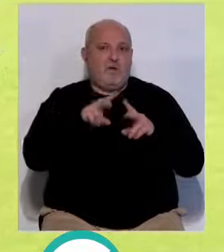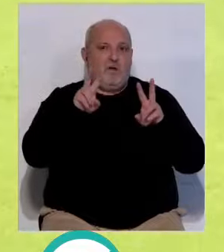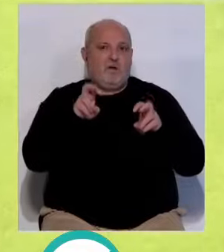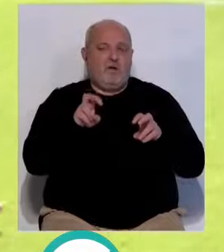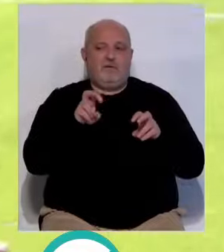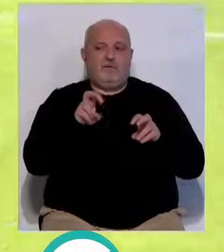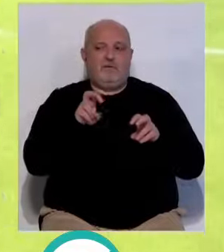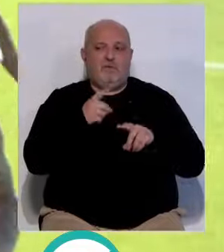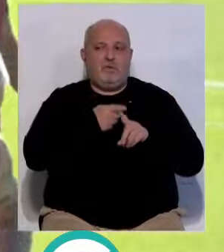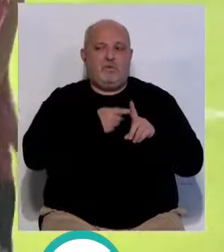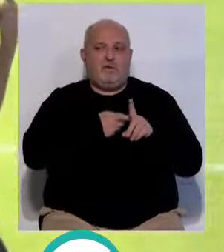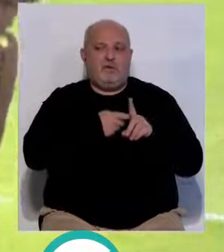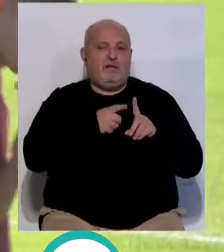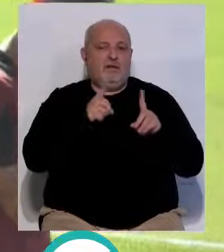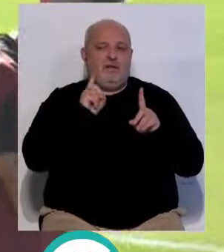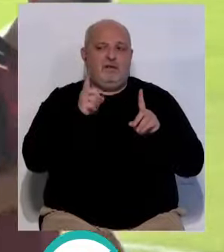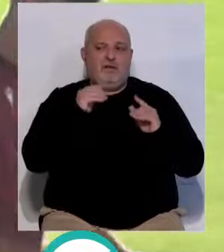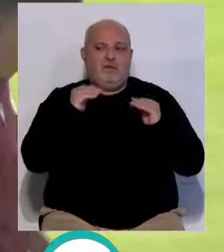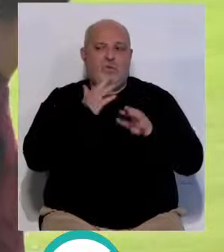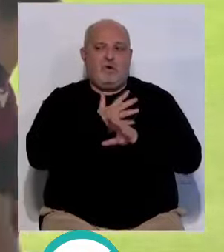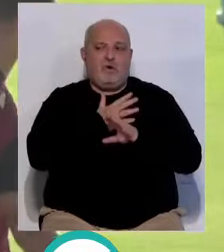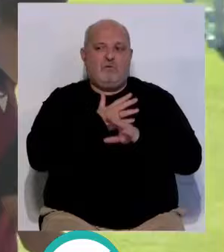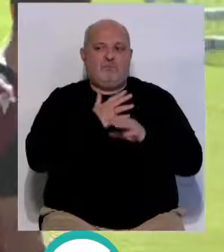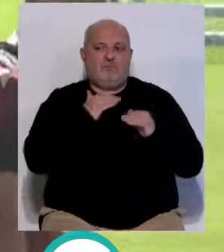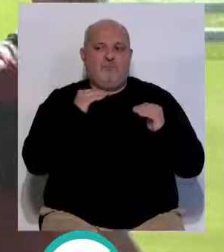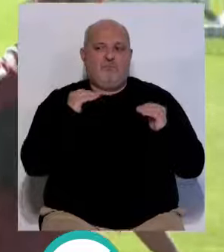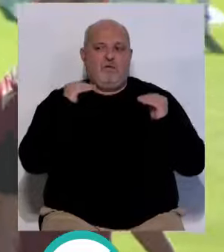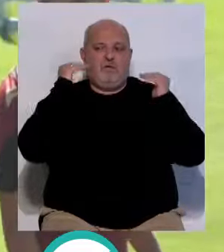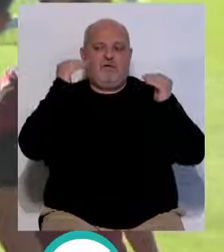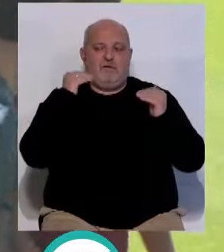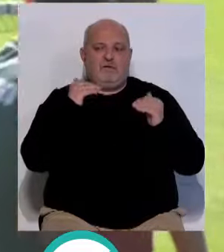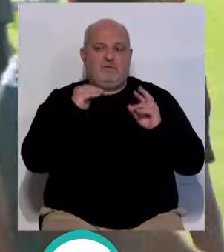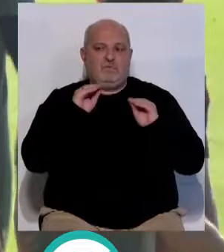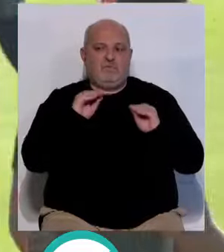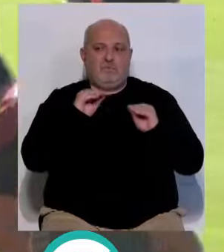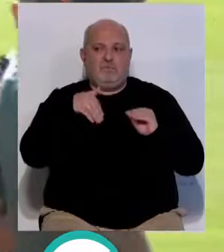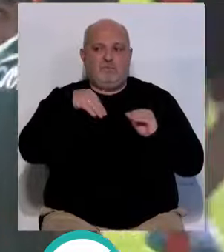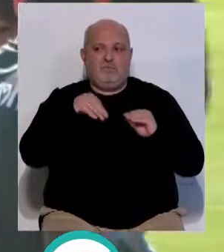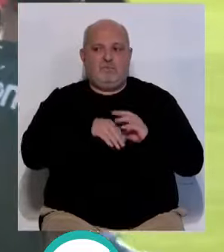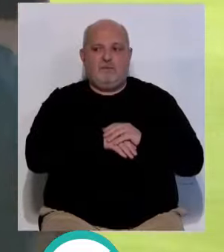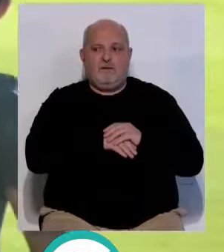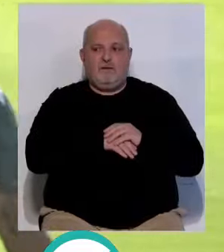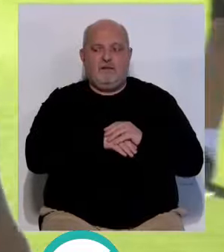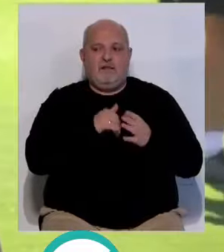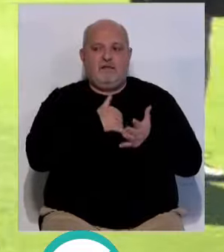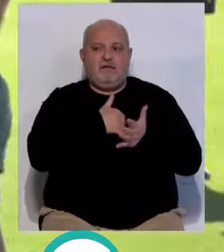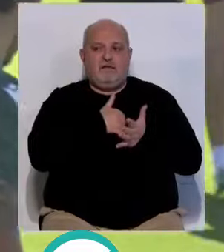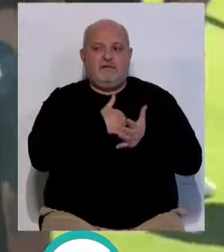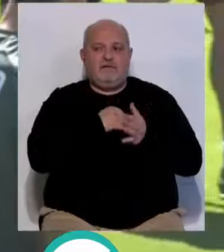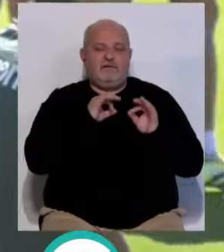ha sido utilizado más precisamente por el juego aéreo que es el fuerte de Momo y la debilidad de